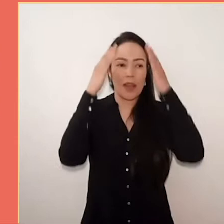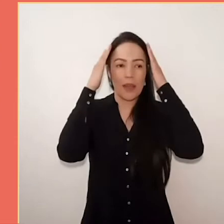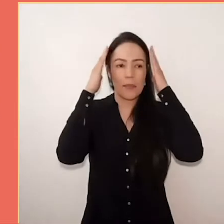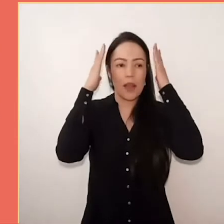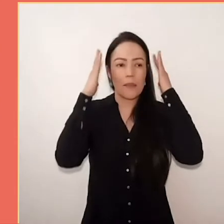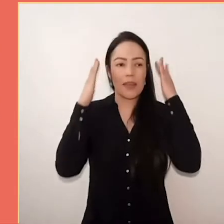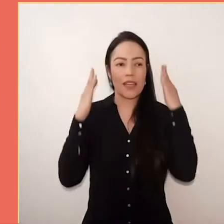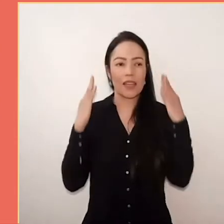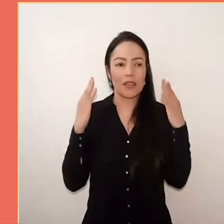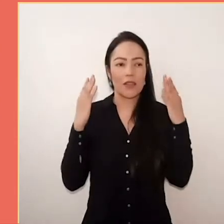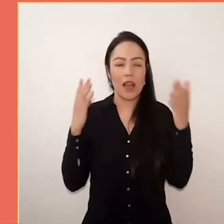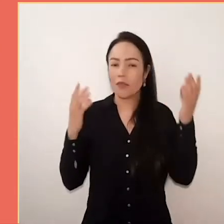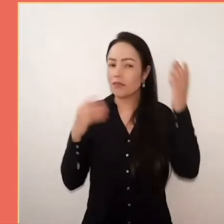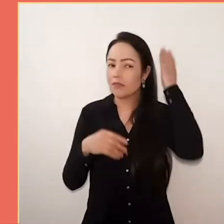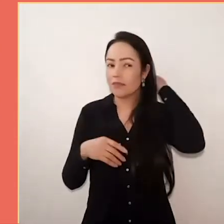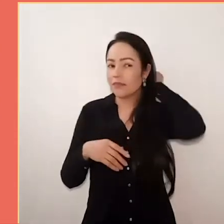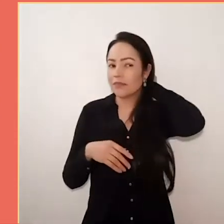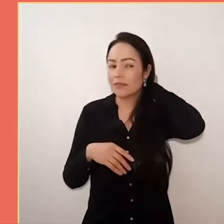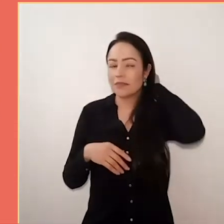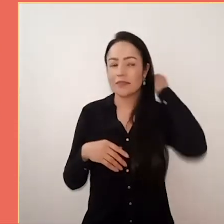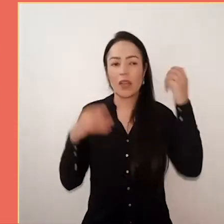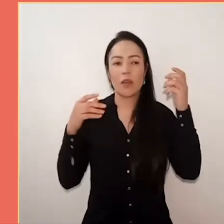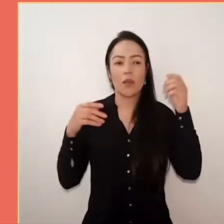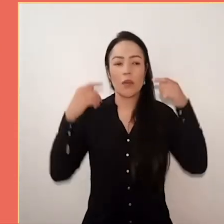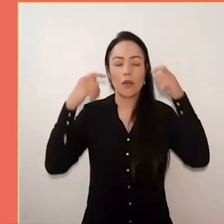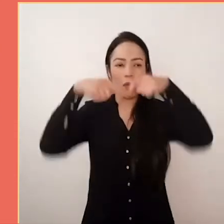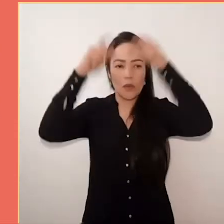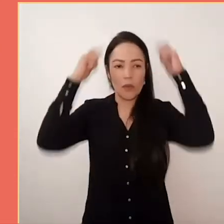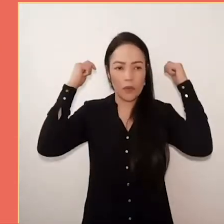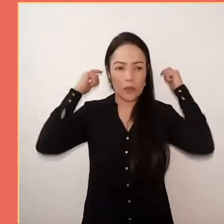está preso na nuca por um lenço de cor fúcsia,